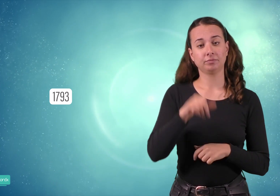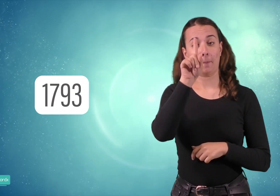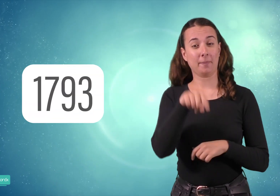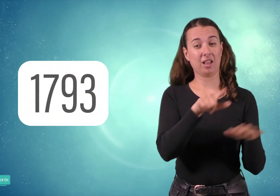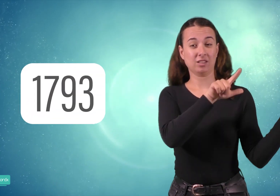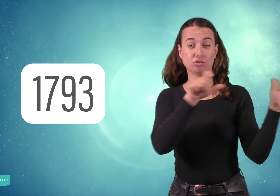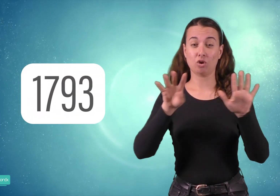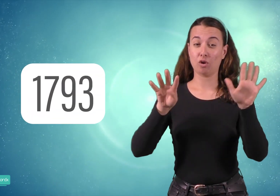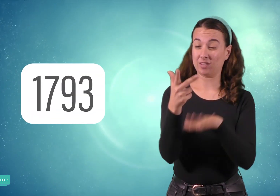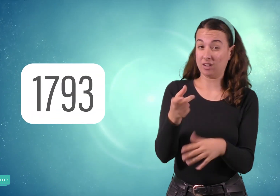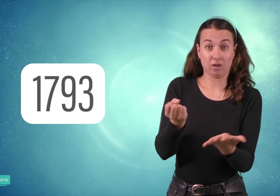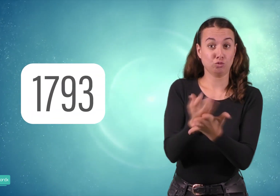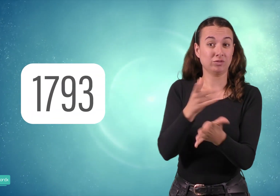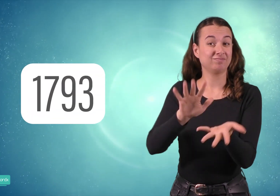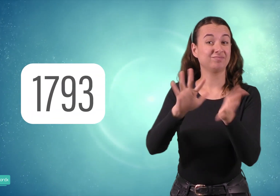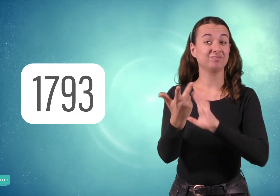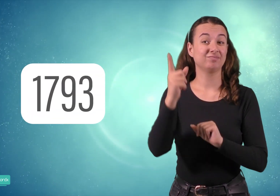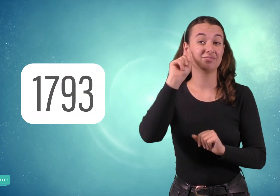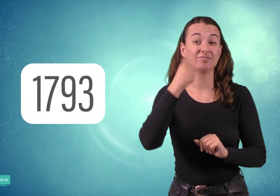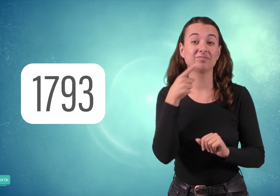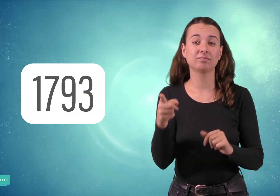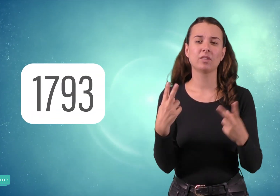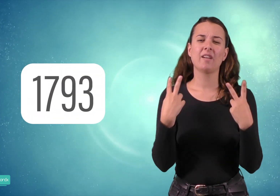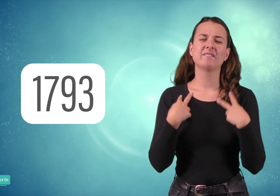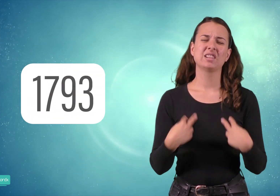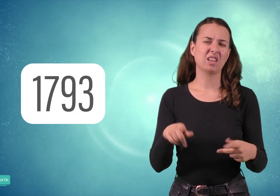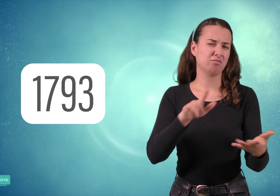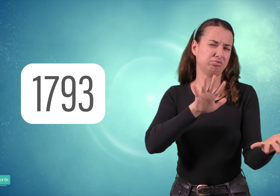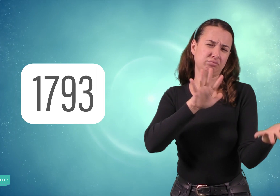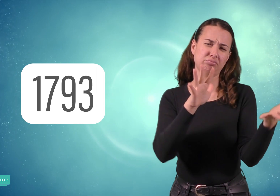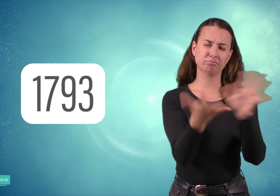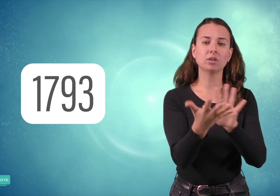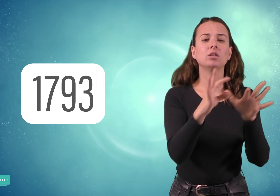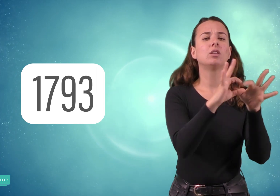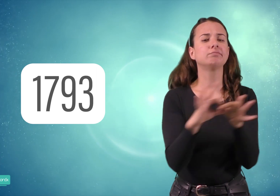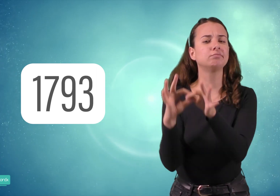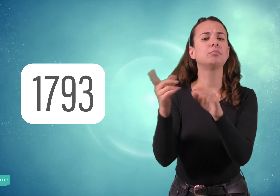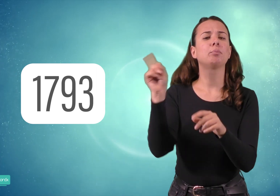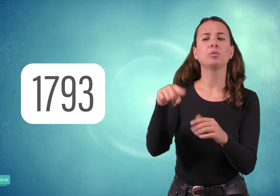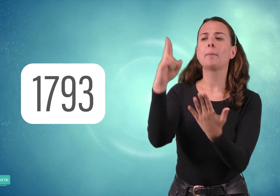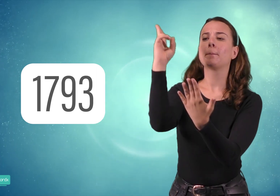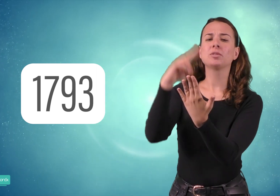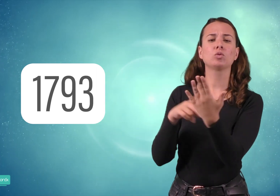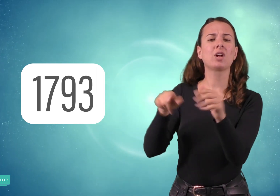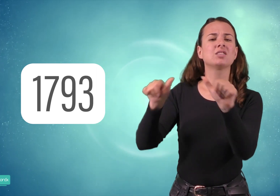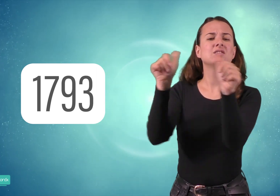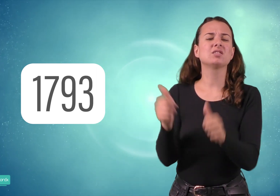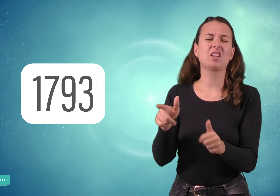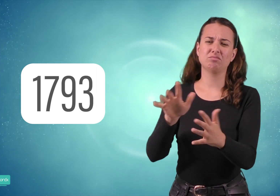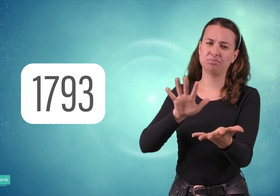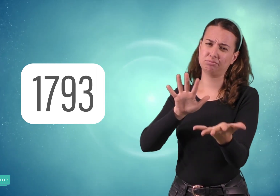Il 1793 è l’anno che segna una grandissima trasformazione nella sua vita ma, soprattutto nello stile